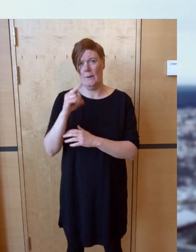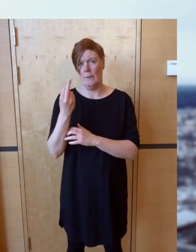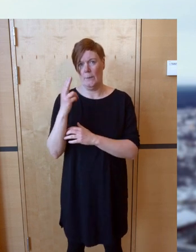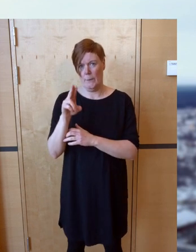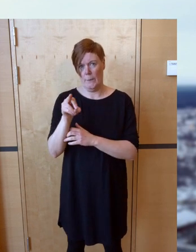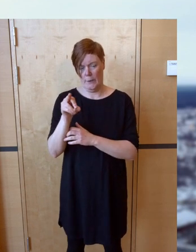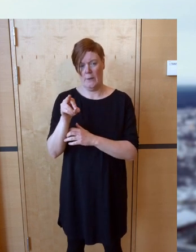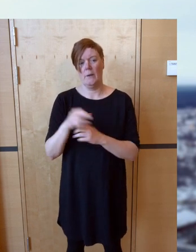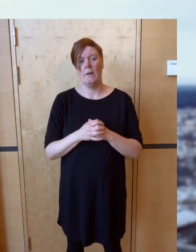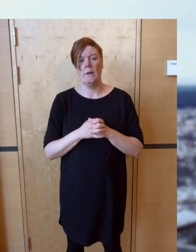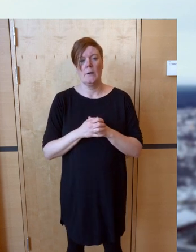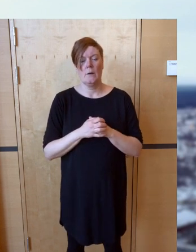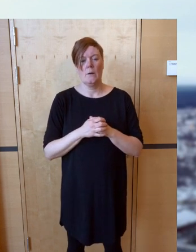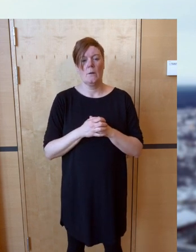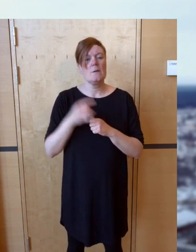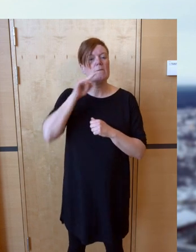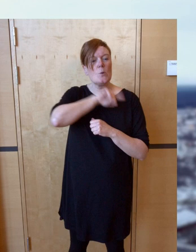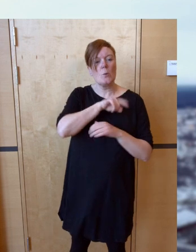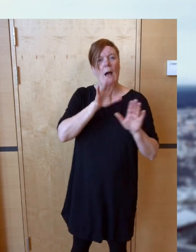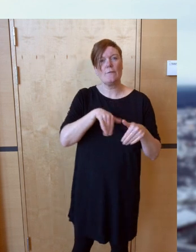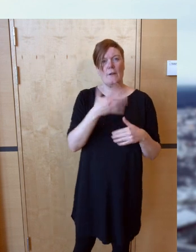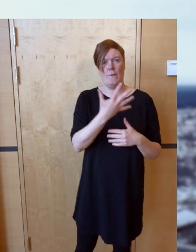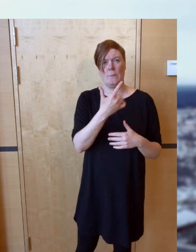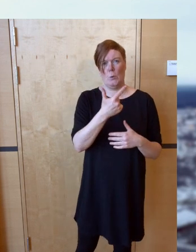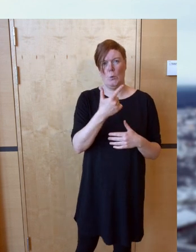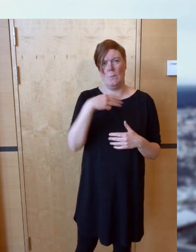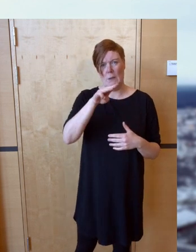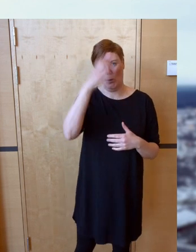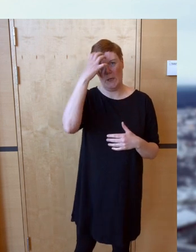Vi avsätter ju 2019 57 mkr vilket innebär